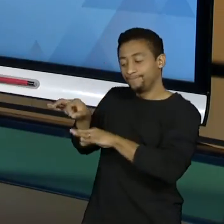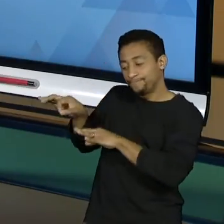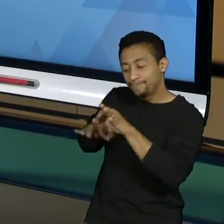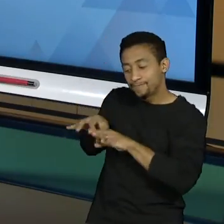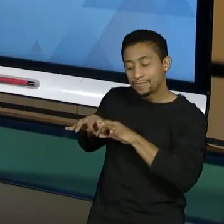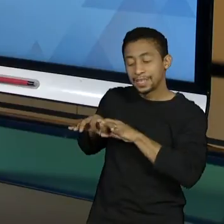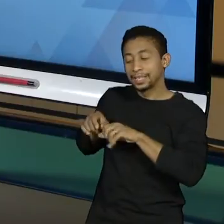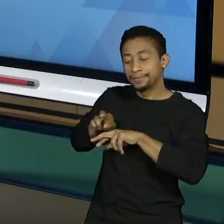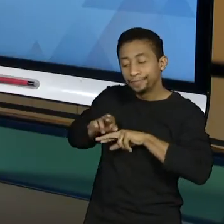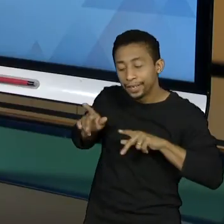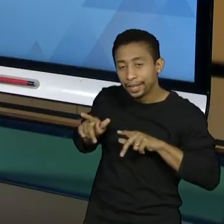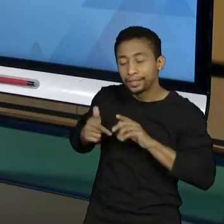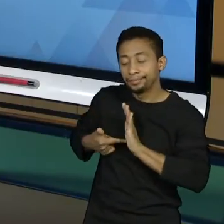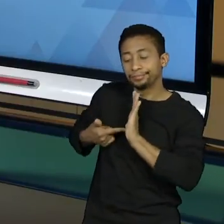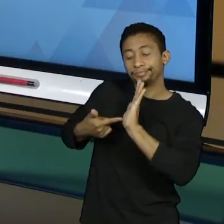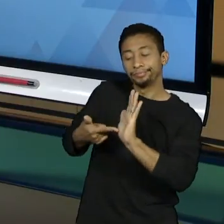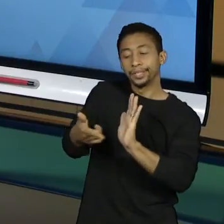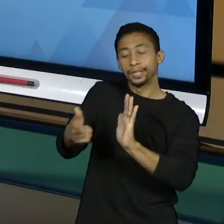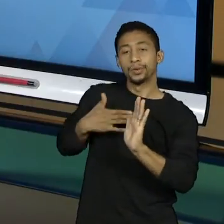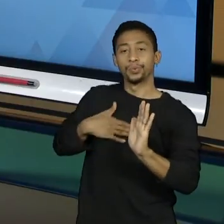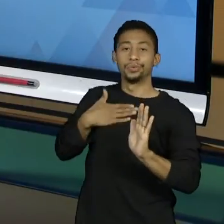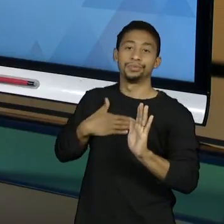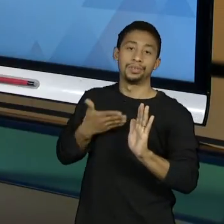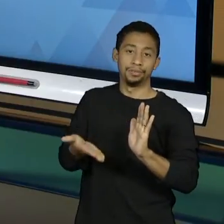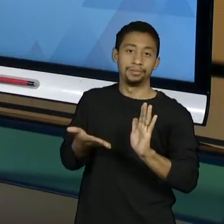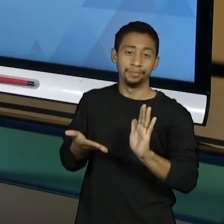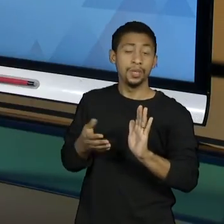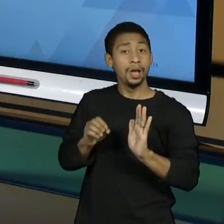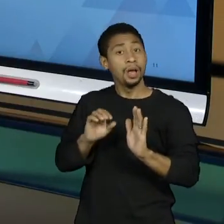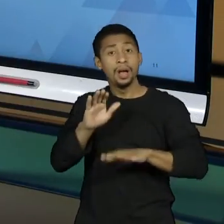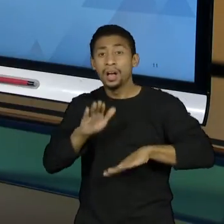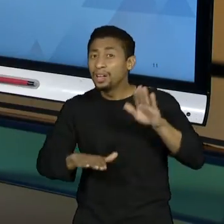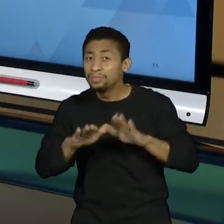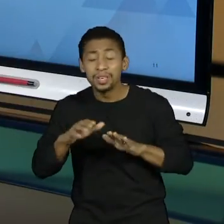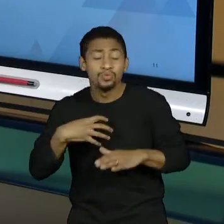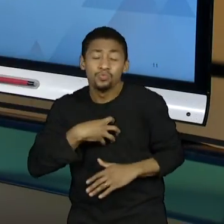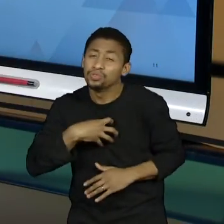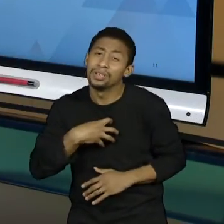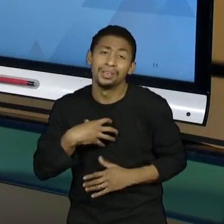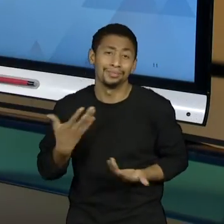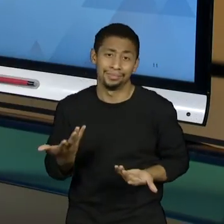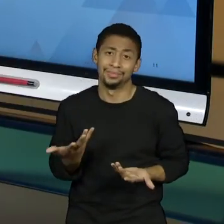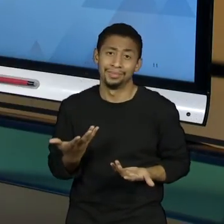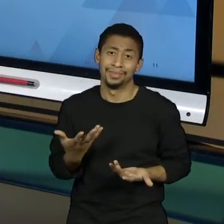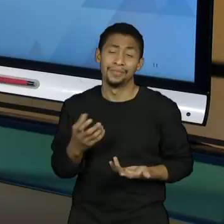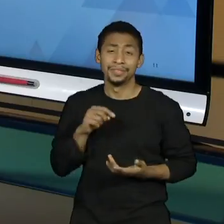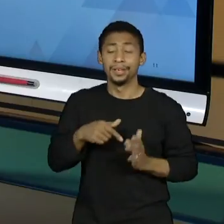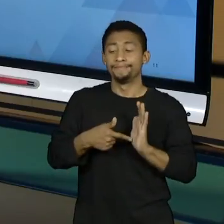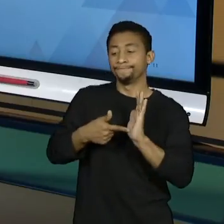SATISFEITA. MUITAS VEZES, PODE SER SÓ A APRESENTAÇÃO, A MANEIRA COMO VOCÊ APRESENTA... ATÉ ISSO! SERÁ QUE VOCÊ APRESENTOU DA MANEIRA